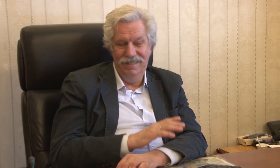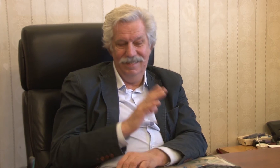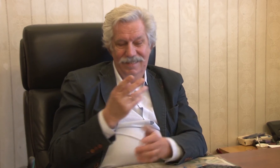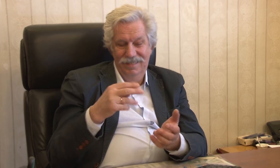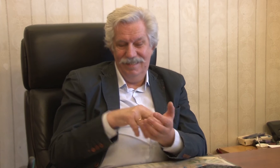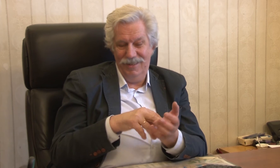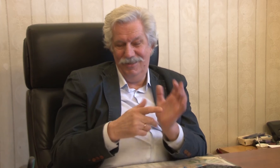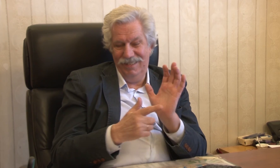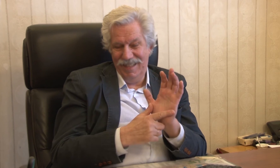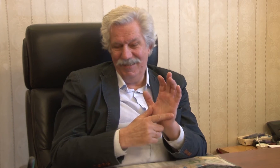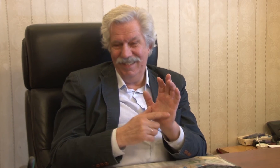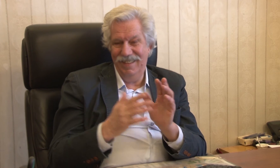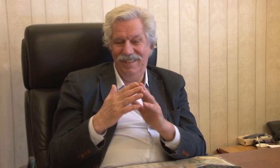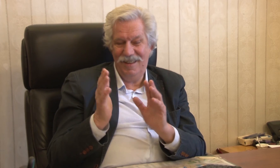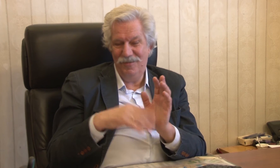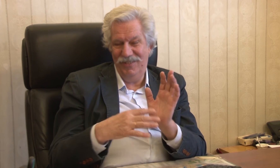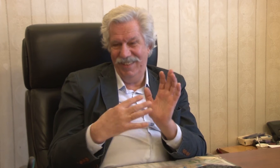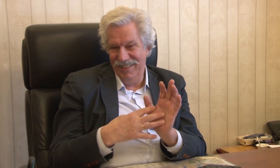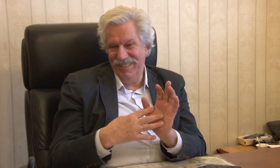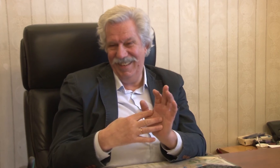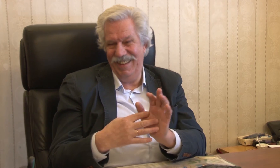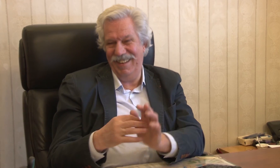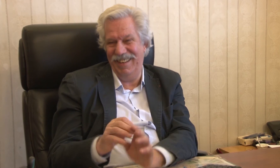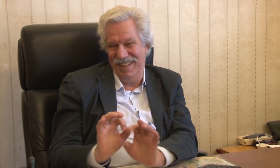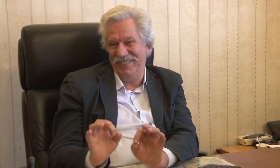Встаю в 7 утра, прихожу домой в 21 вечера – это нормально.